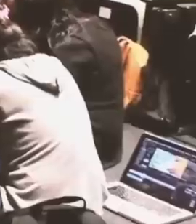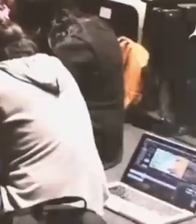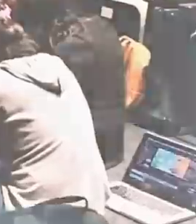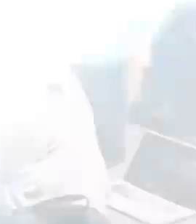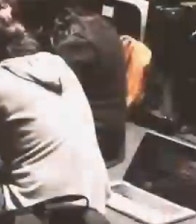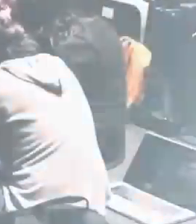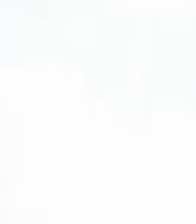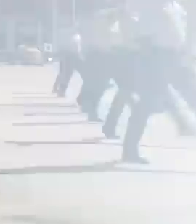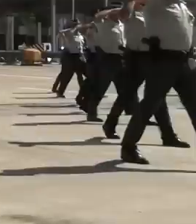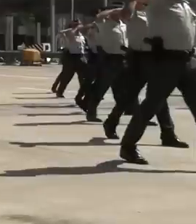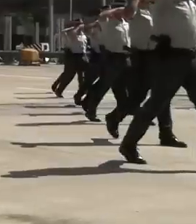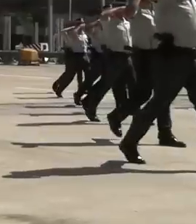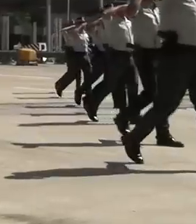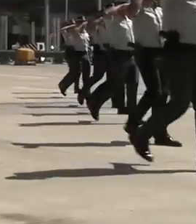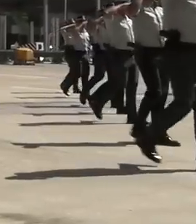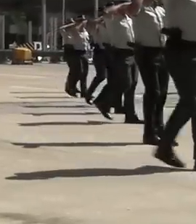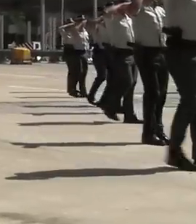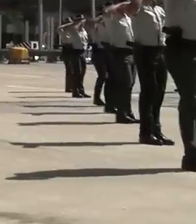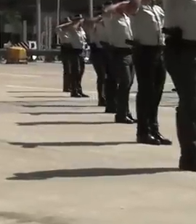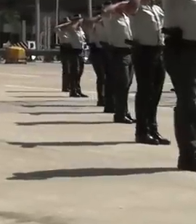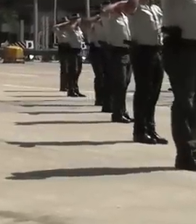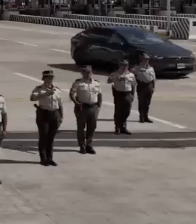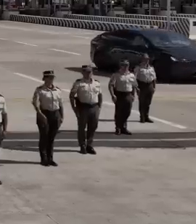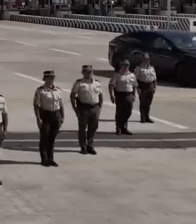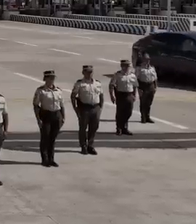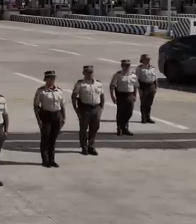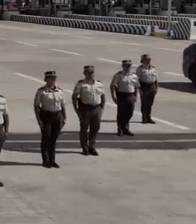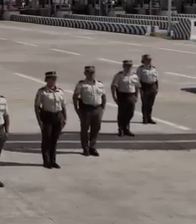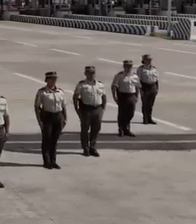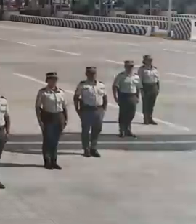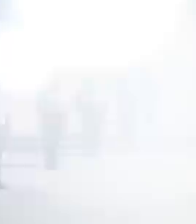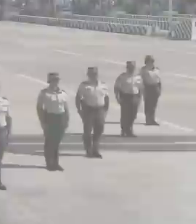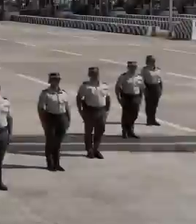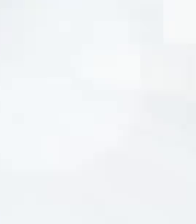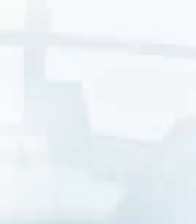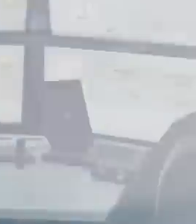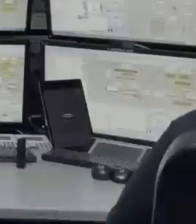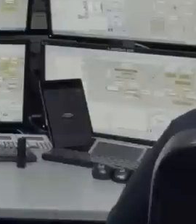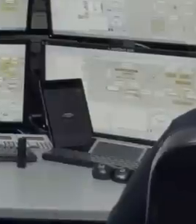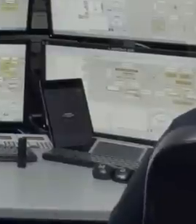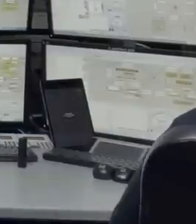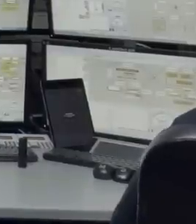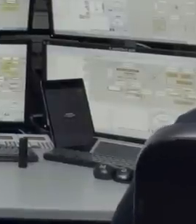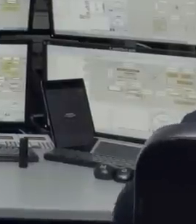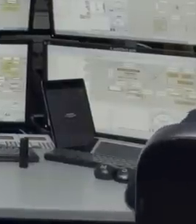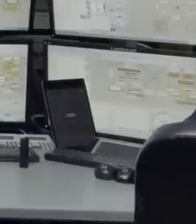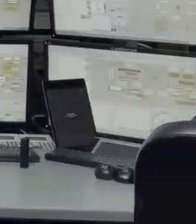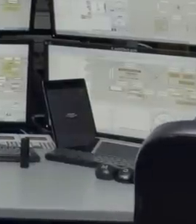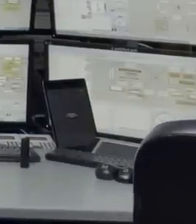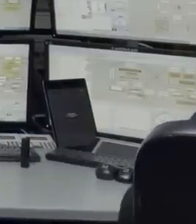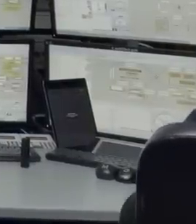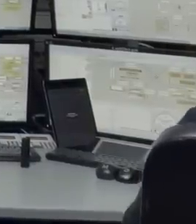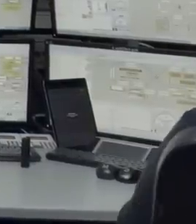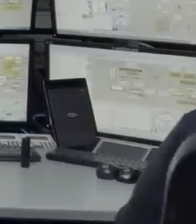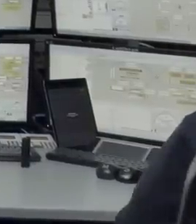de la guardia nacional fortalecimiento de la inteligencia e investigación con la creación